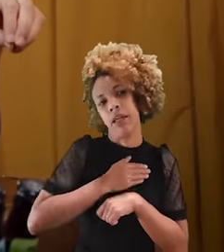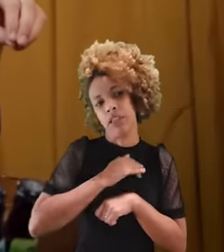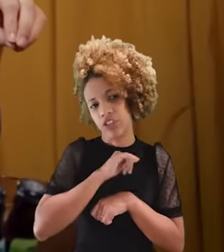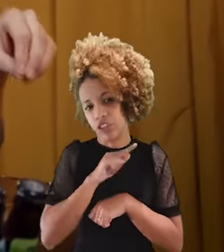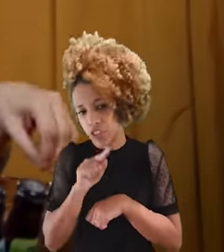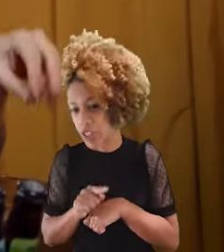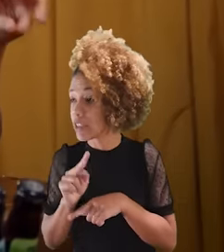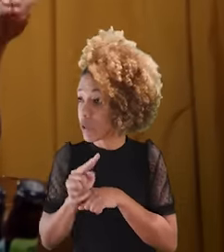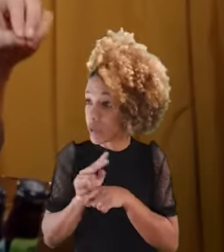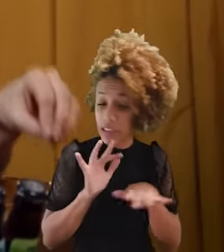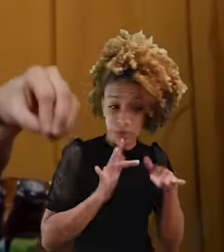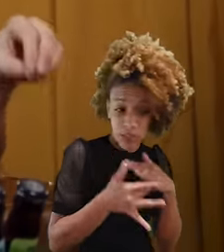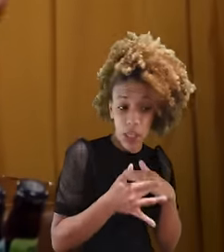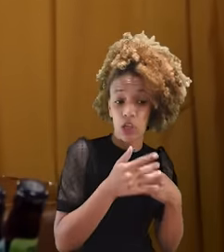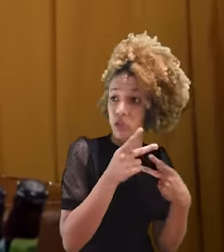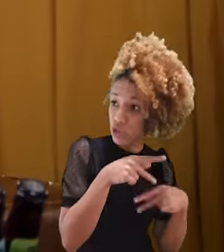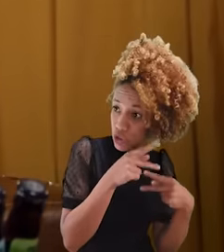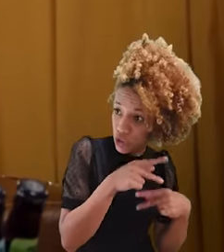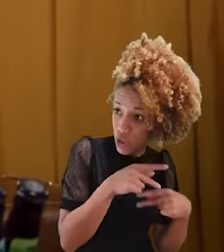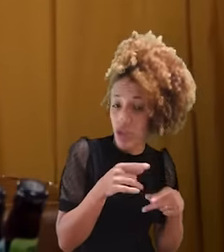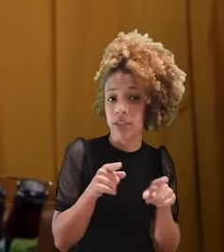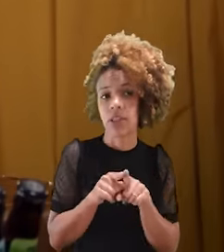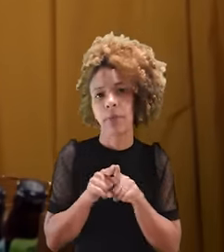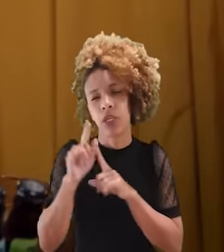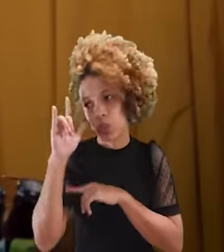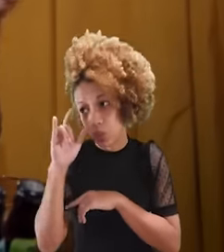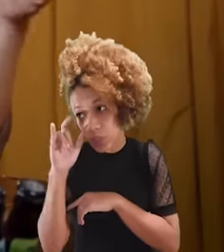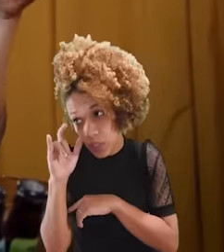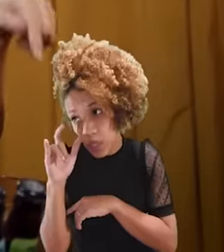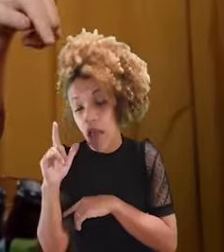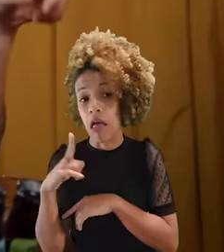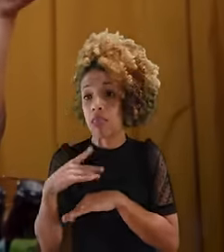redes sociais do tiktok e fez um Instagram de F clube que tem mais seguidor do que eu para você